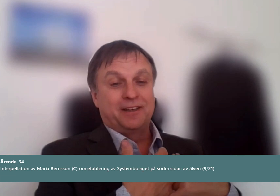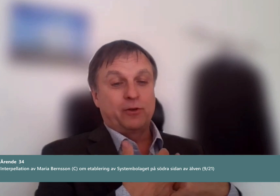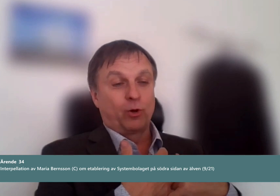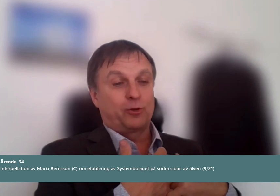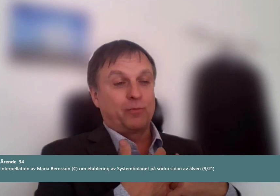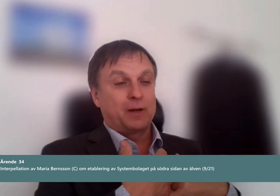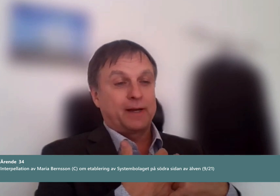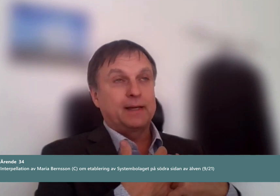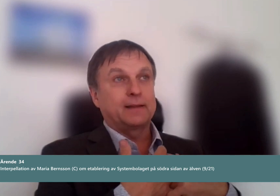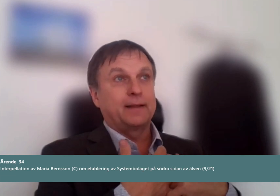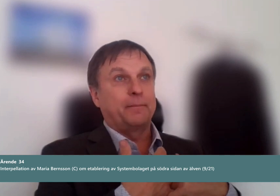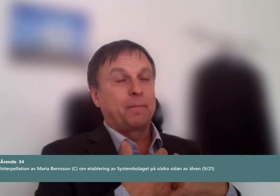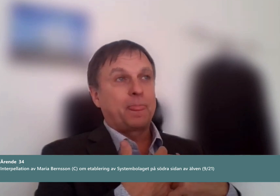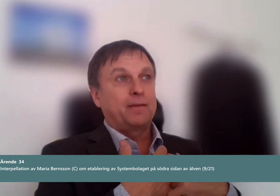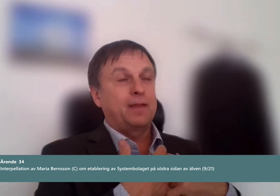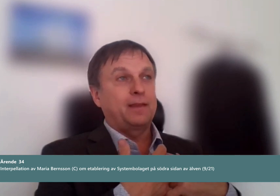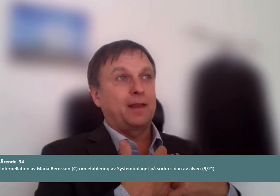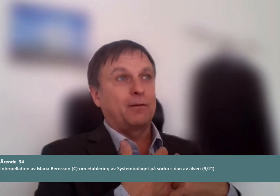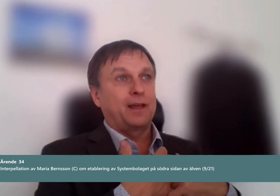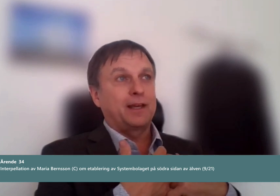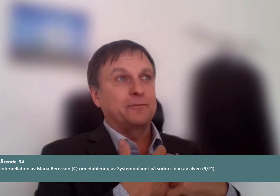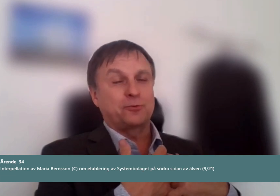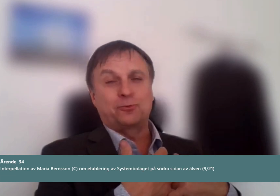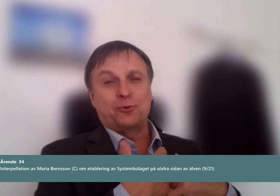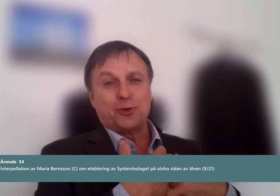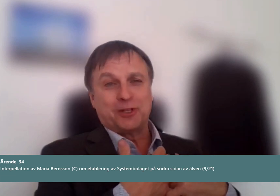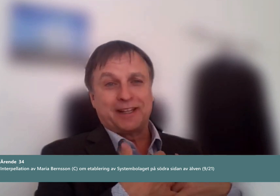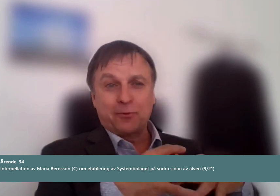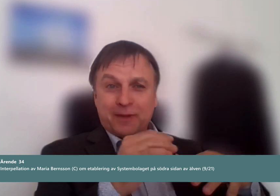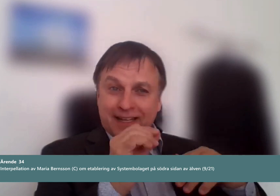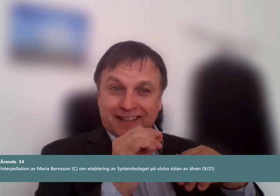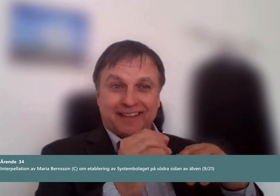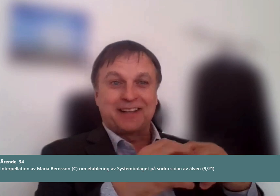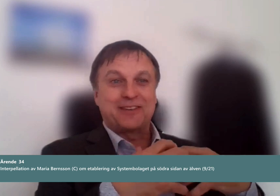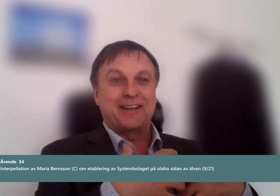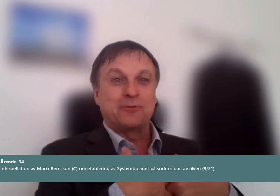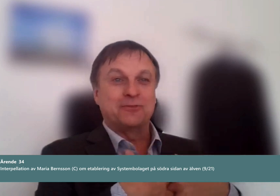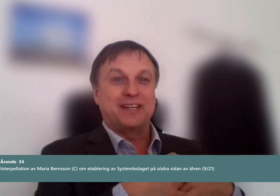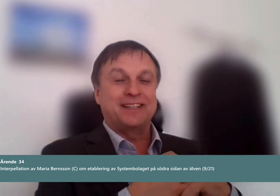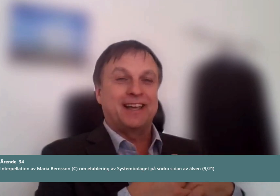Jag håller tummarna Marie ratten Den del av hela Infracity lösning närvarande liten del så är det också viktigt